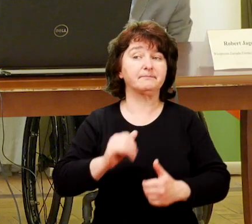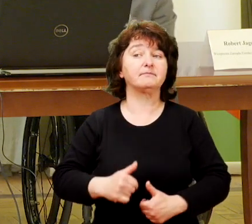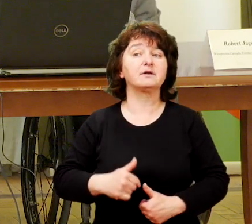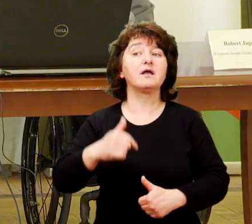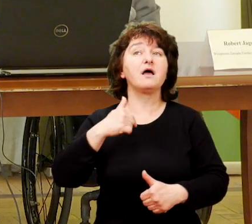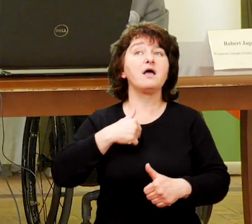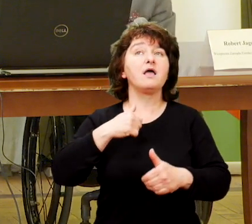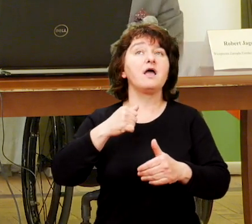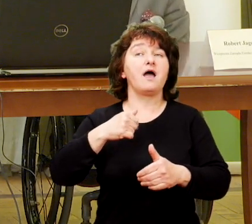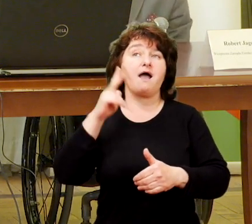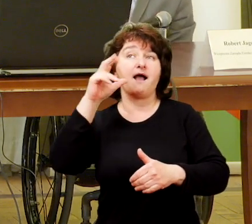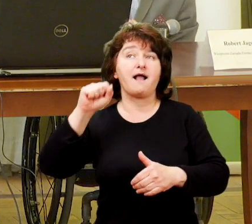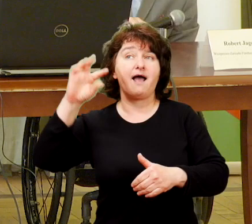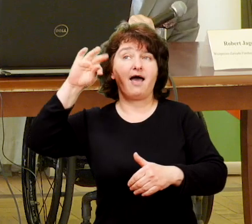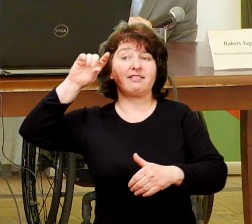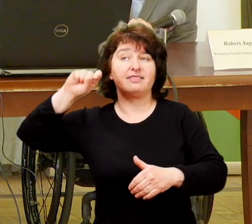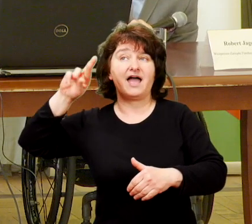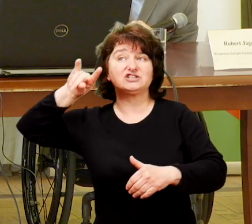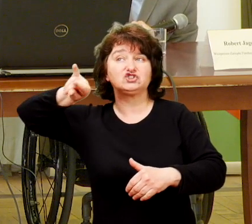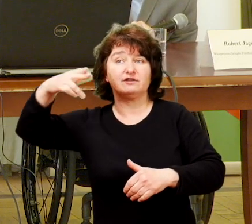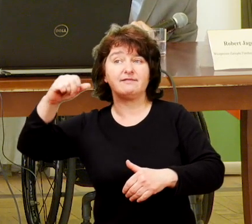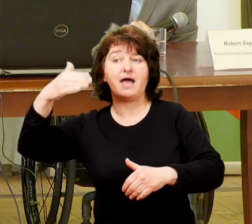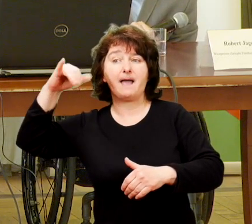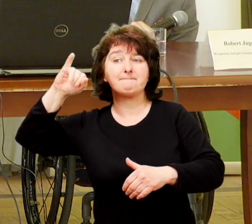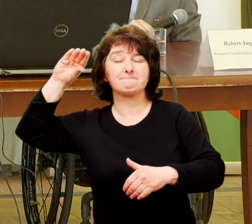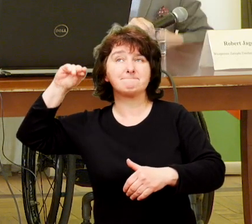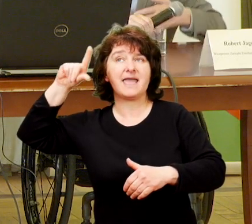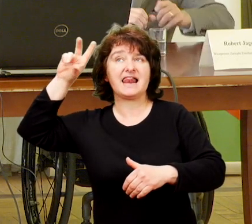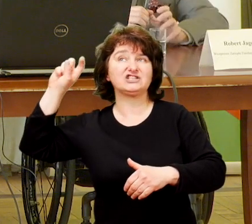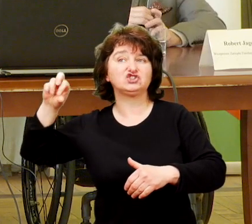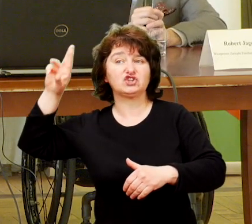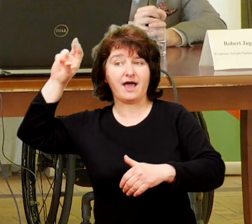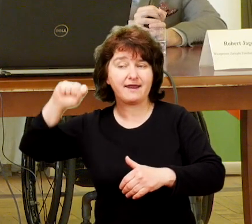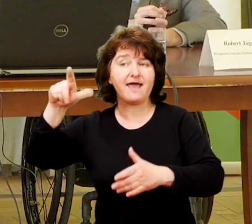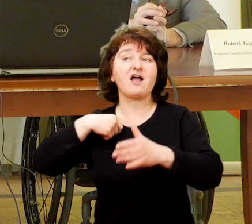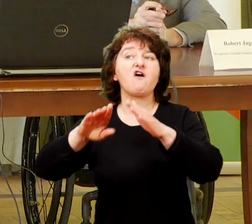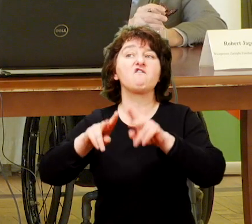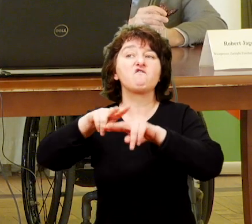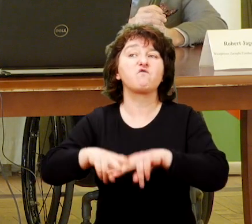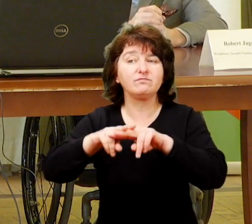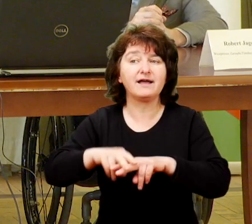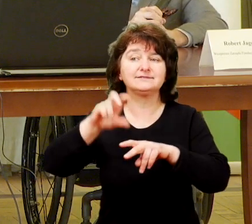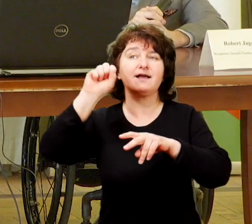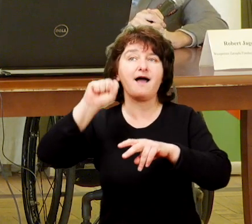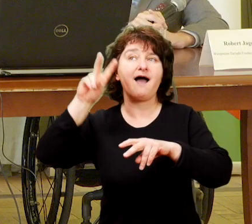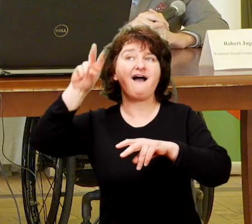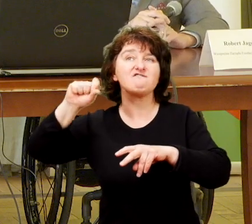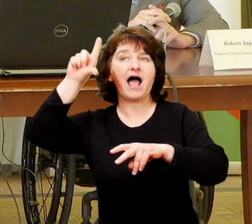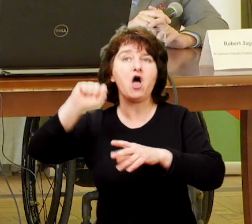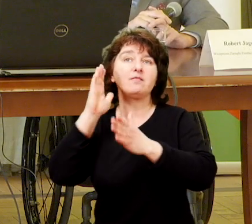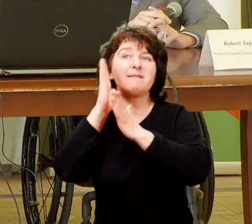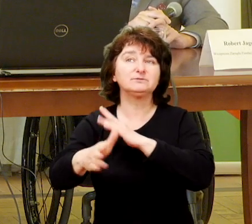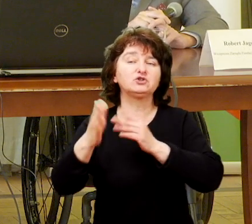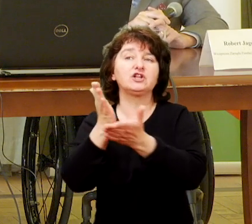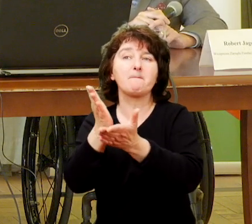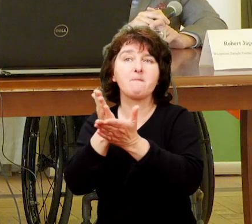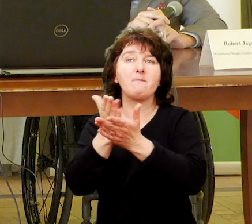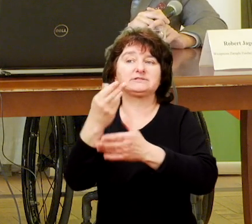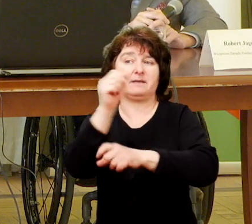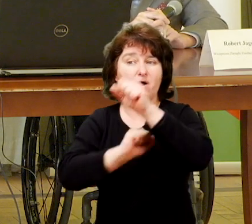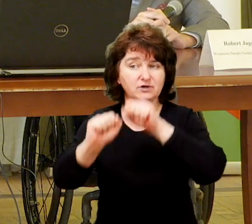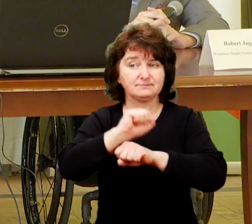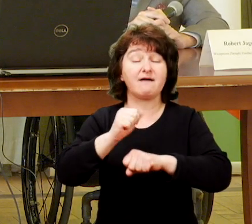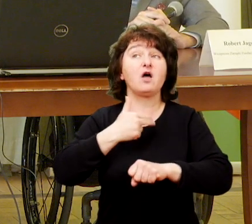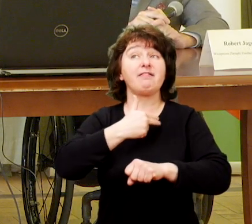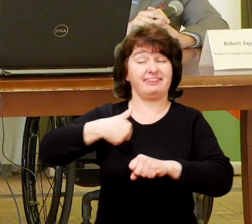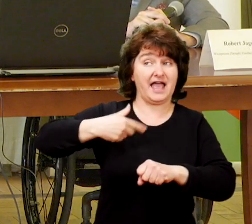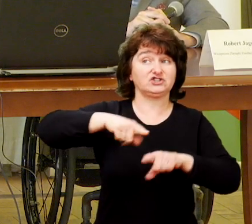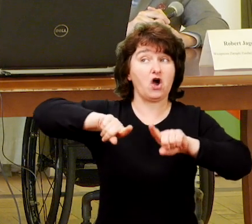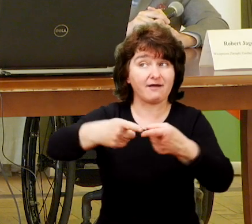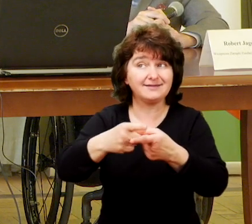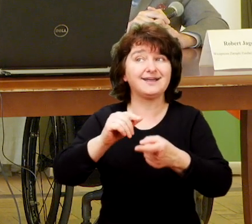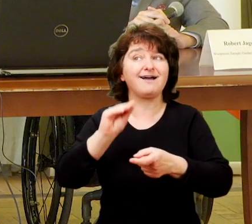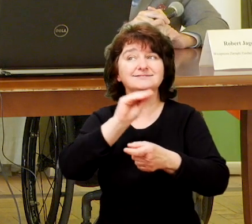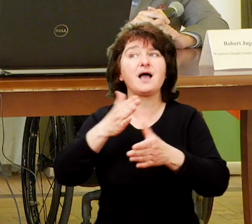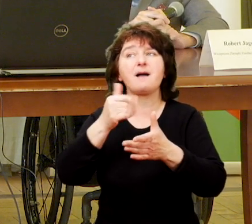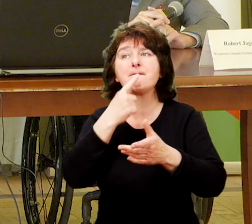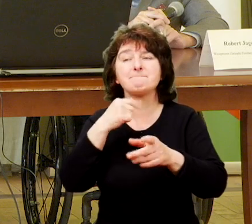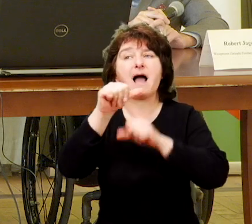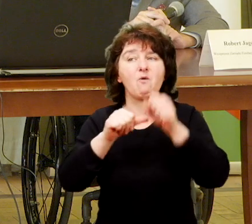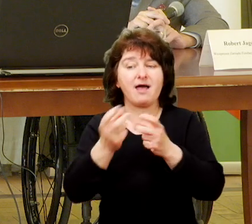Dzień dobry, jestem Katarzyna Milczarek, reprezentuję Fundację ,,Avalon Bezpośrednia Pomoc Niepełnosprawnym”. My jesteśmy troszeczkę młodszą organizacją.